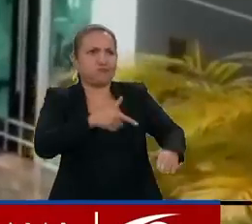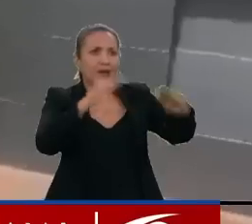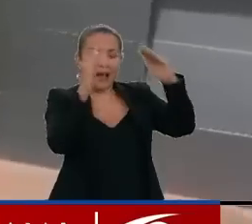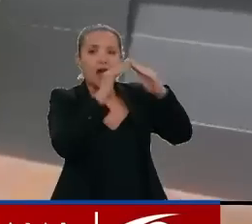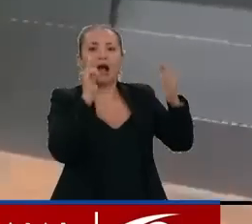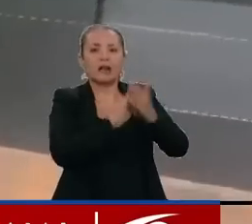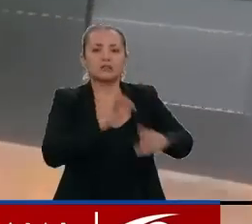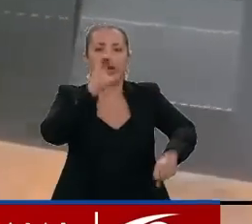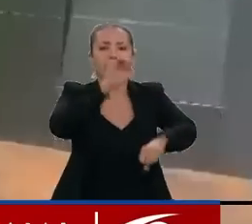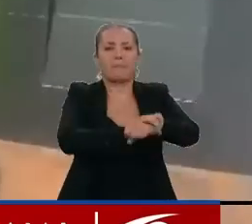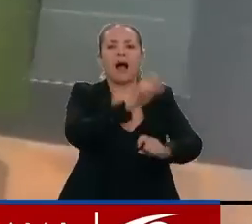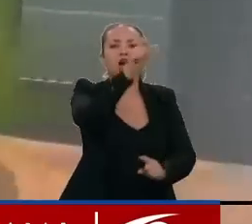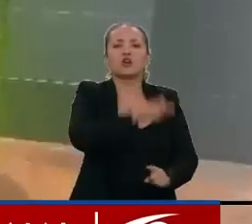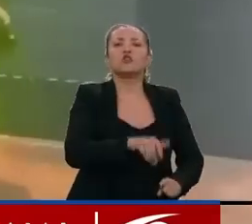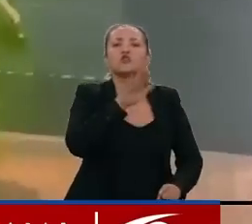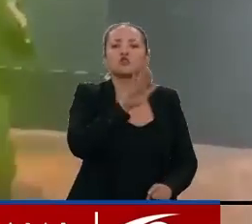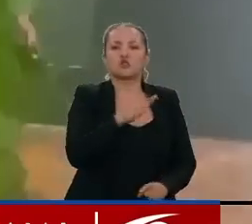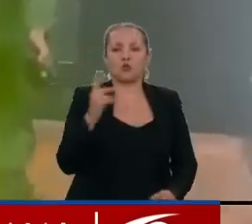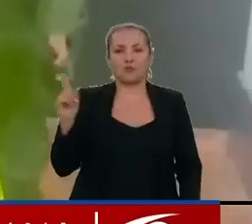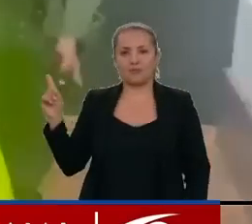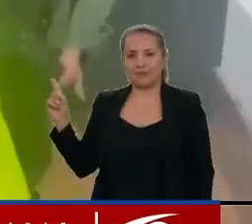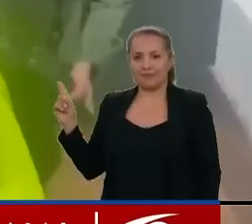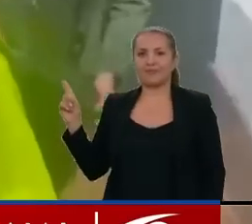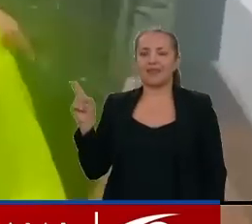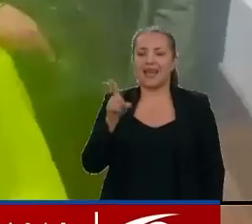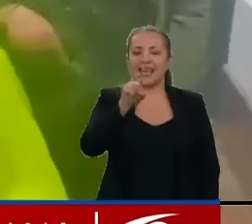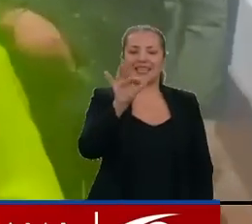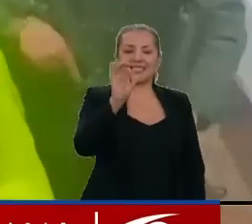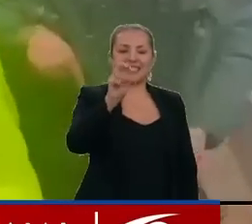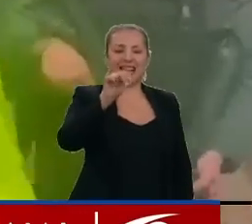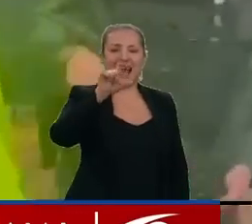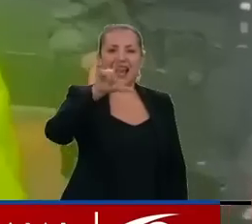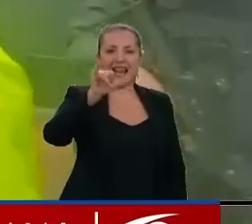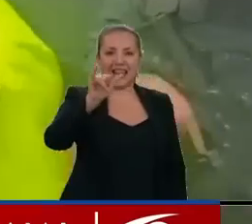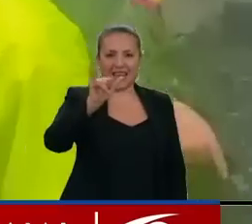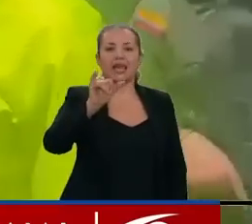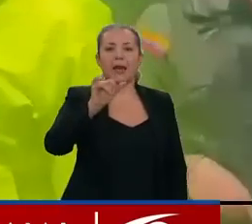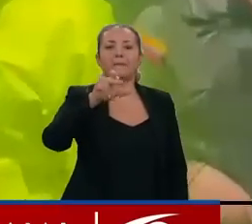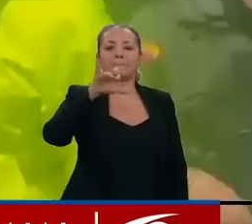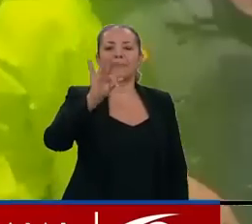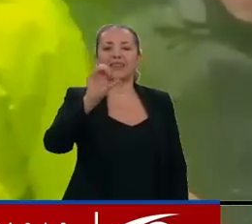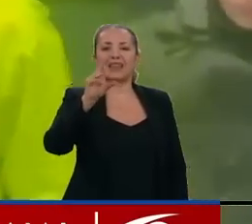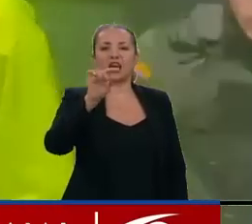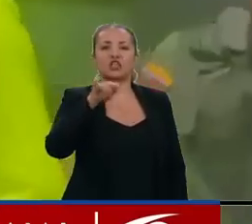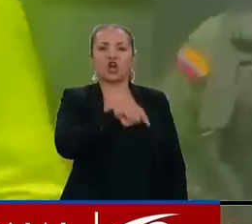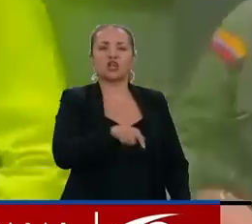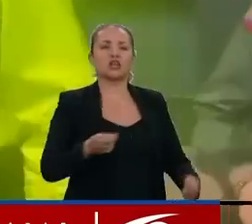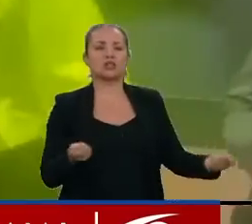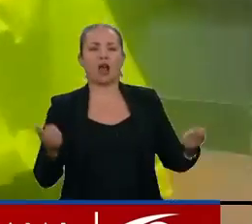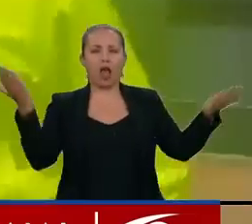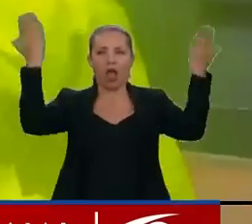sector del poblado en Medellín avaluada según las autoridades en 70,000 millones de pesos fue capturado el ciudadano